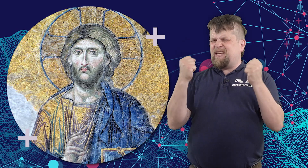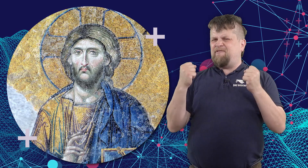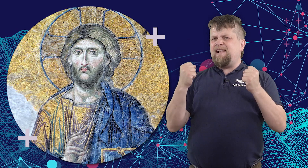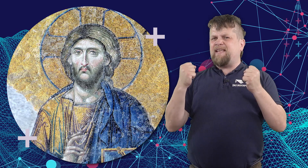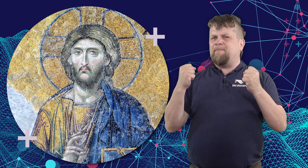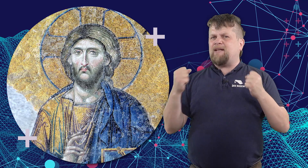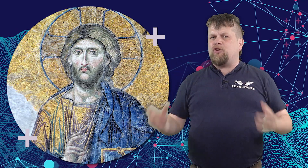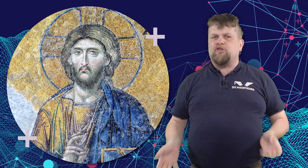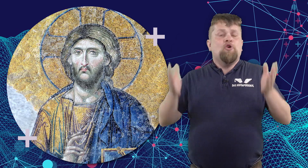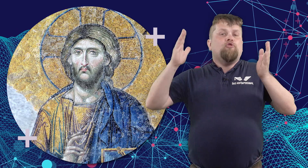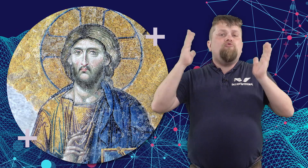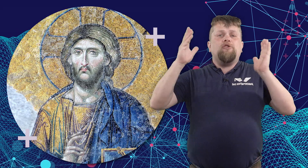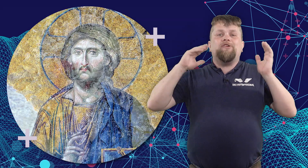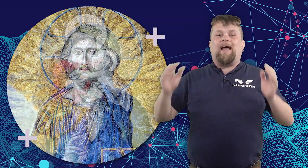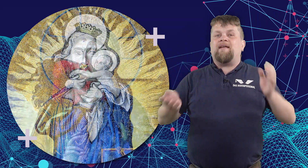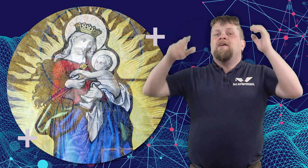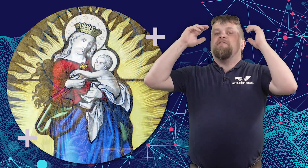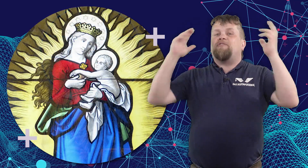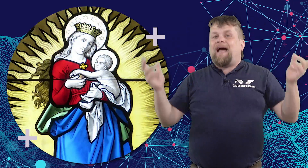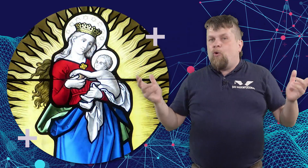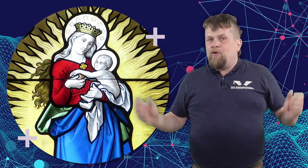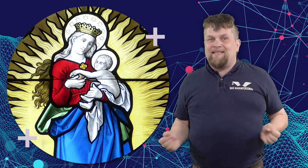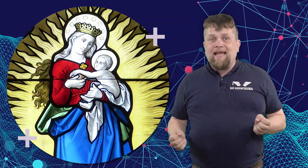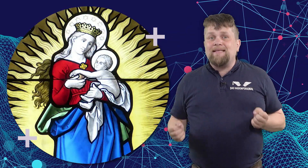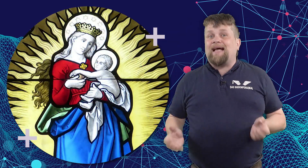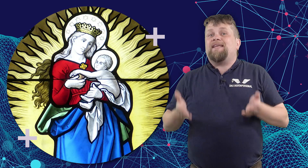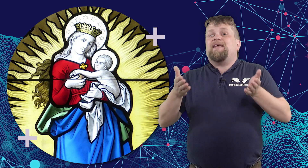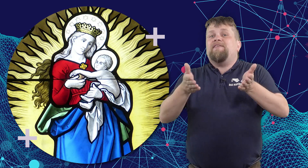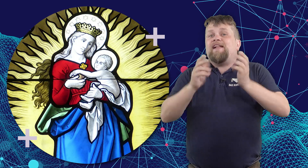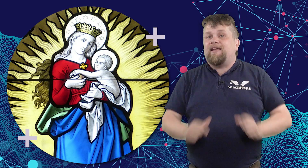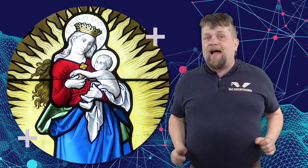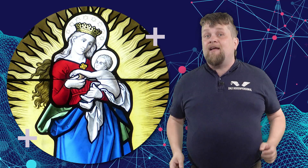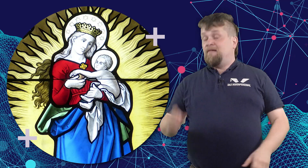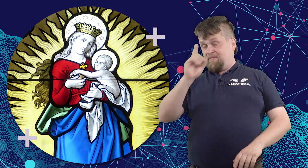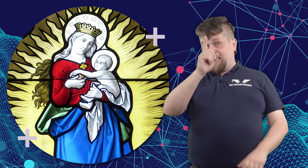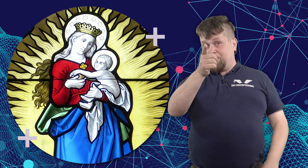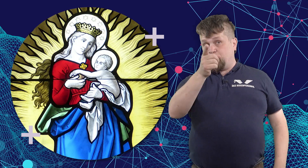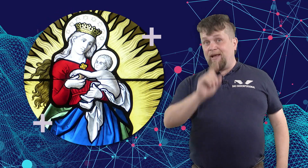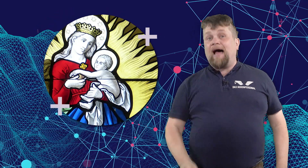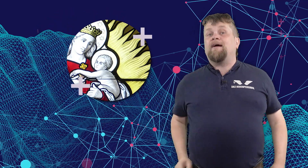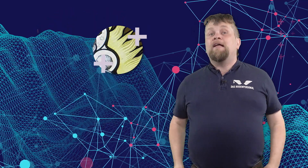gewaltige Macht Gottes nur durch eine Frau segensreich in die Welt gelangen - denkt mal drüber nach!